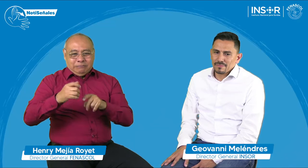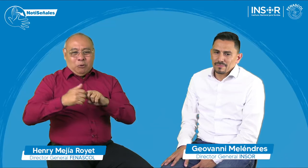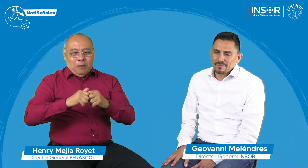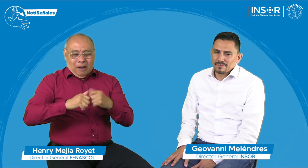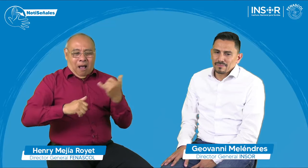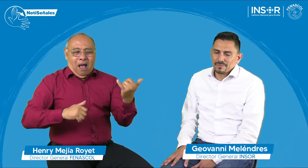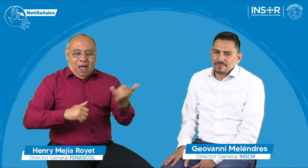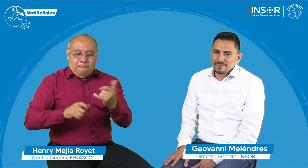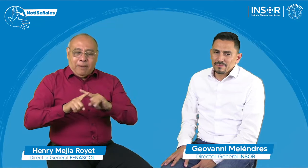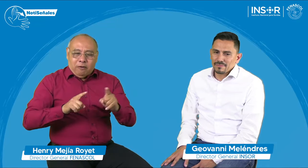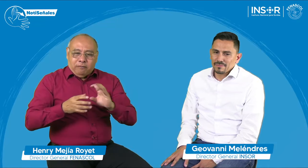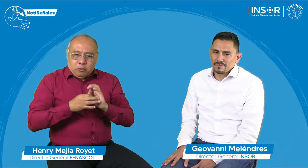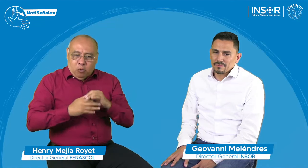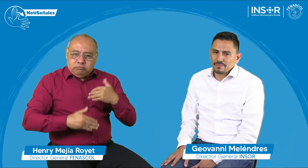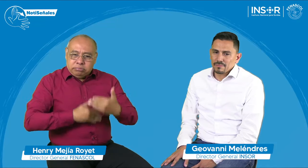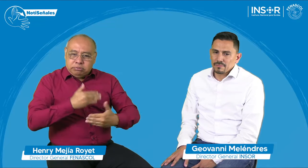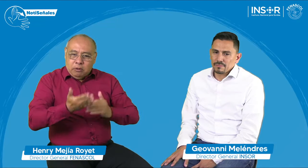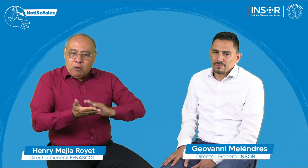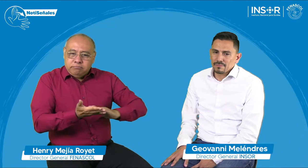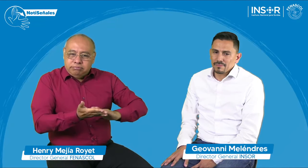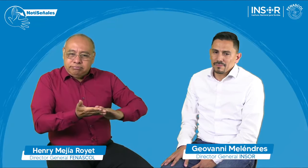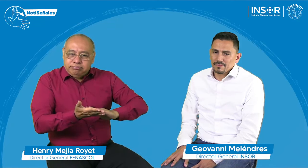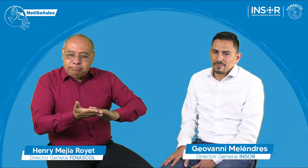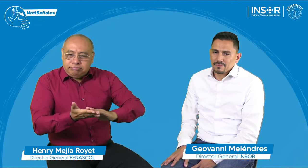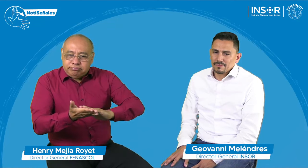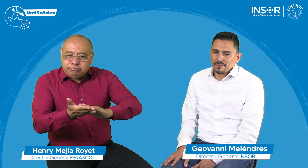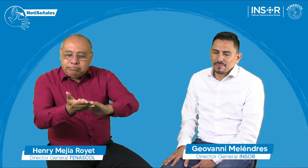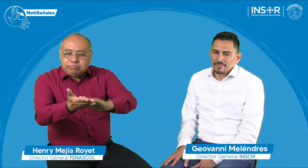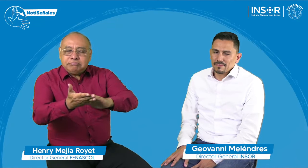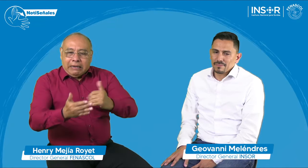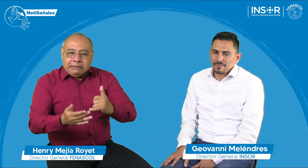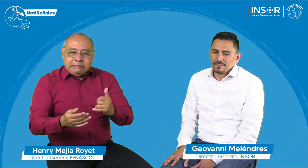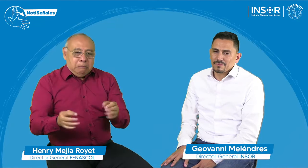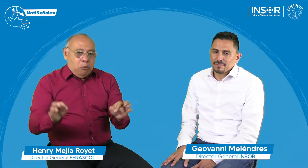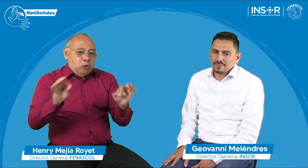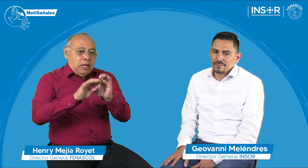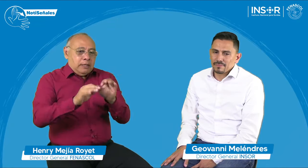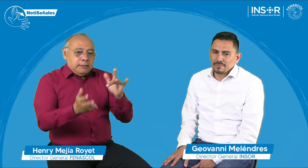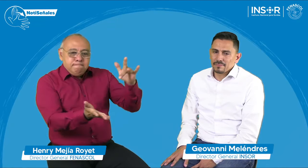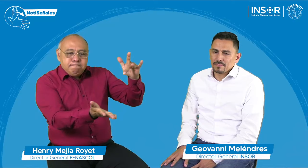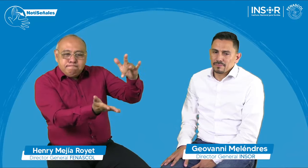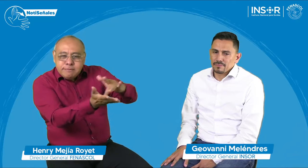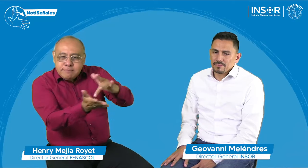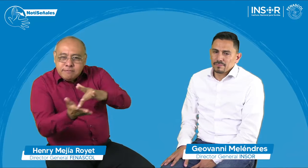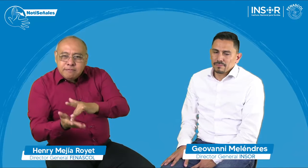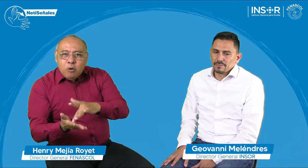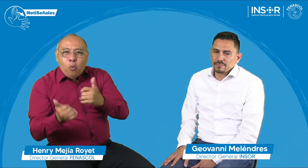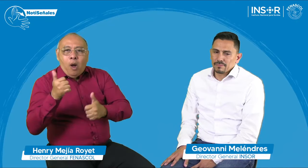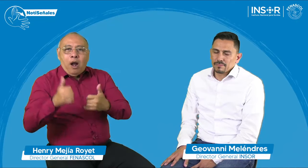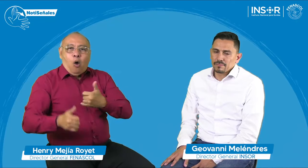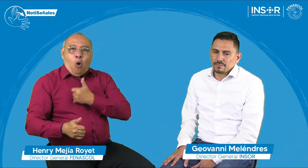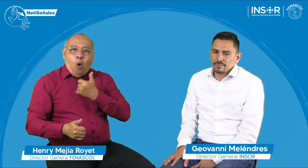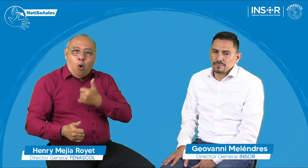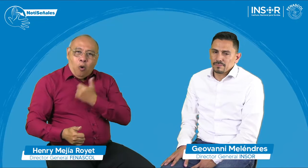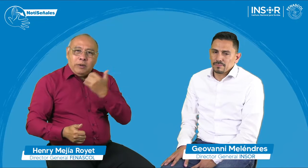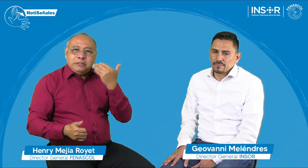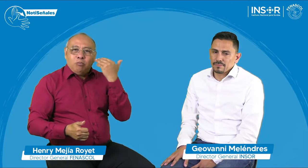los mismos directivos de las juntas ah no están permitiendo esta clase de cambios. Nosotros